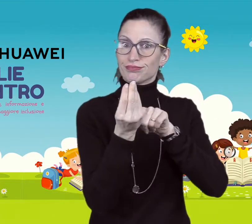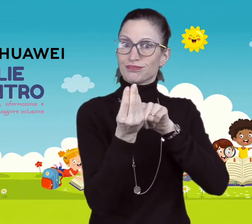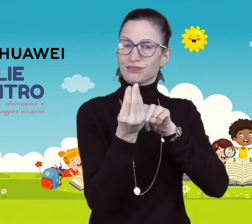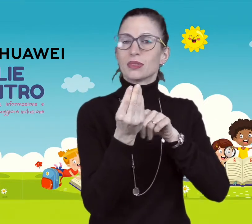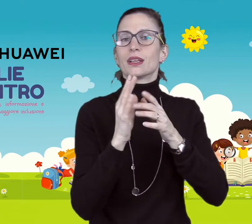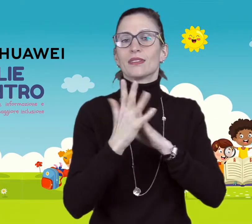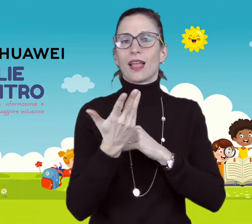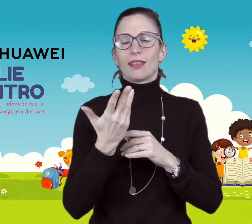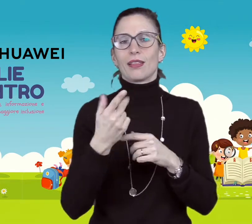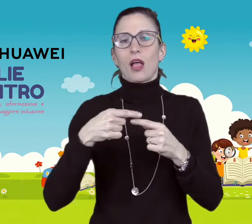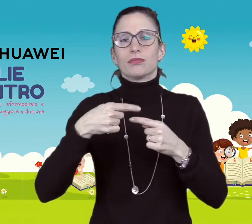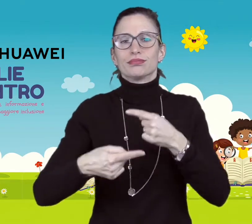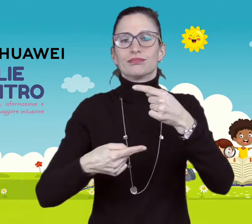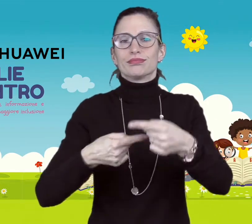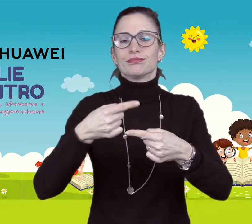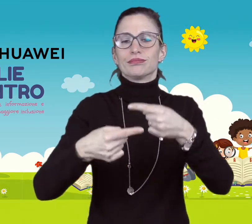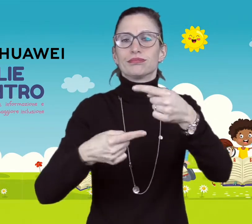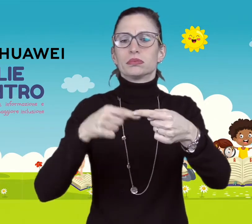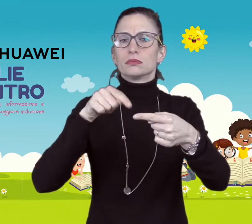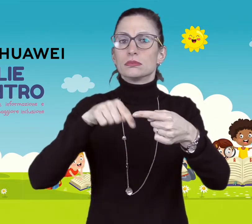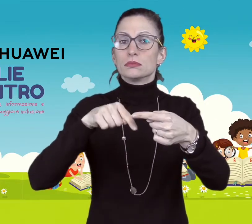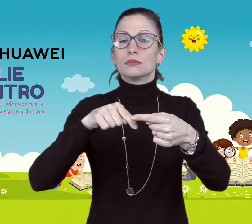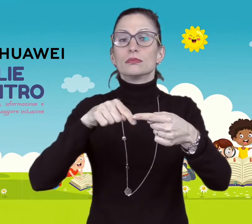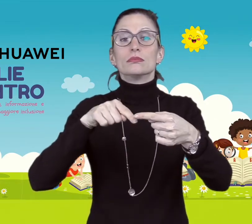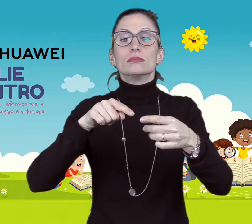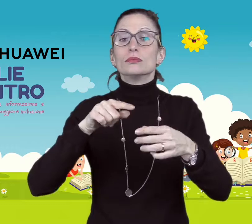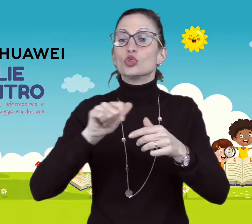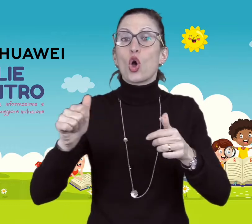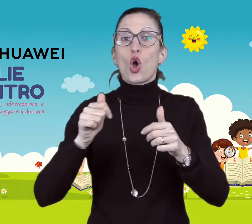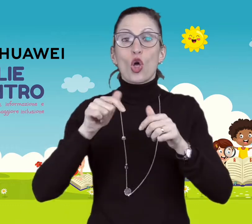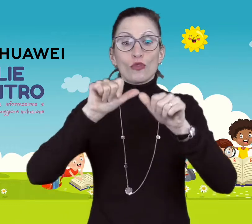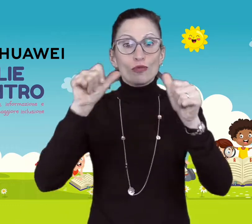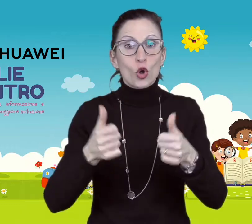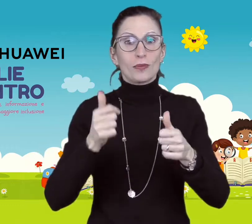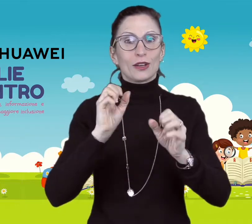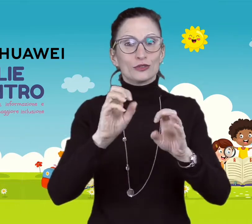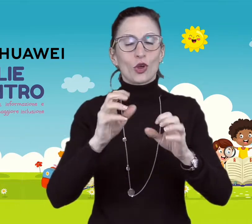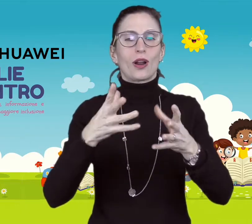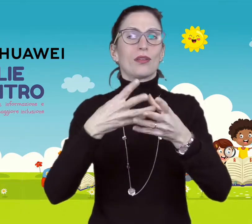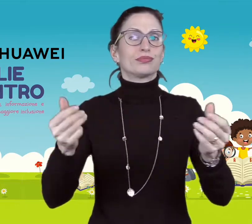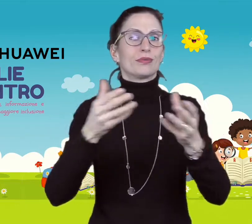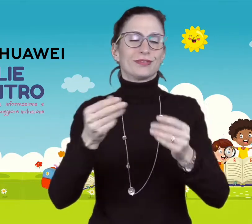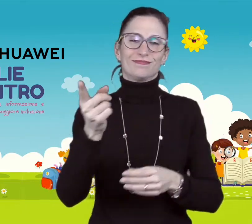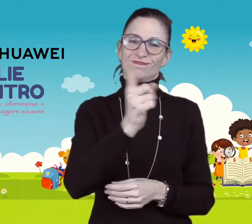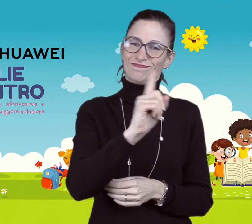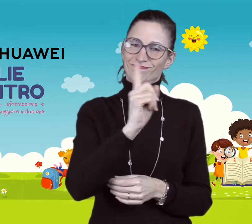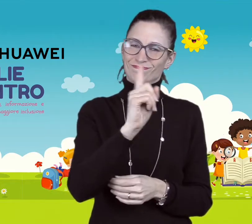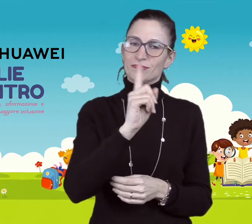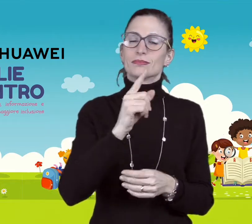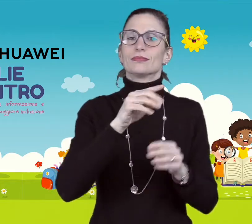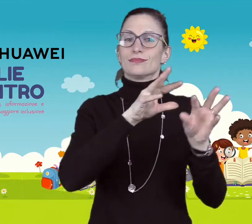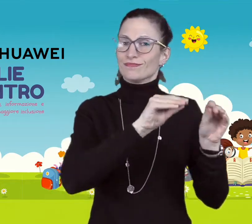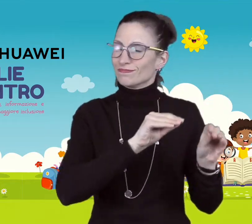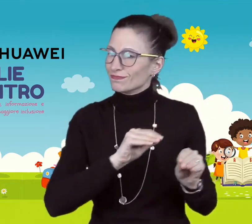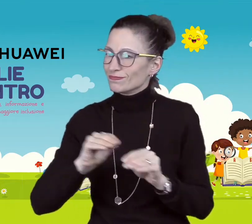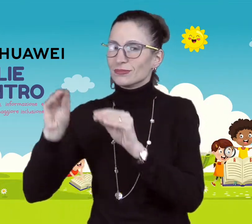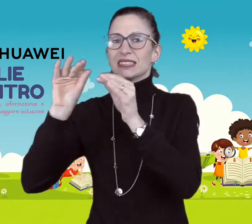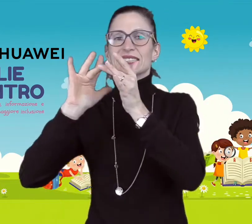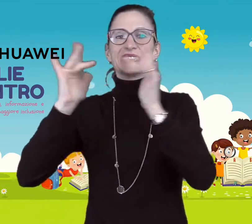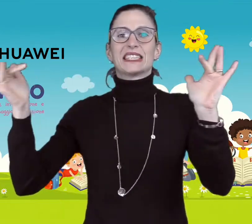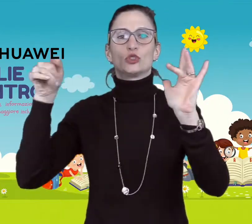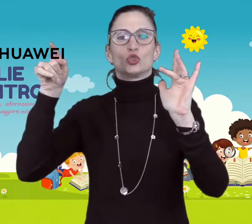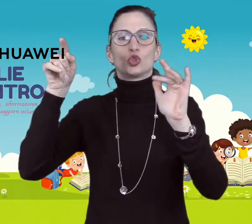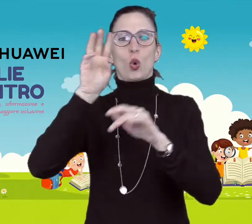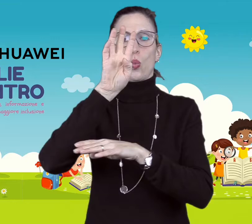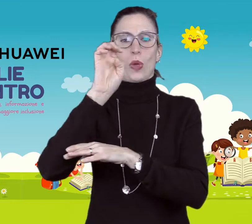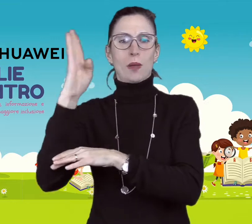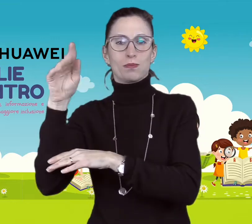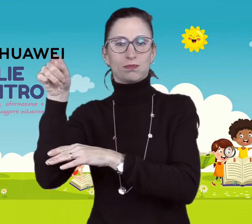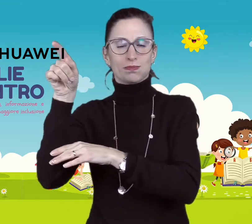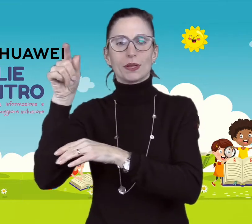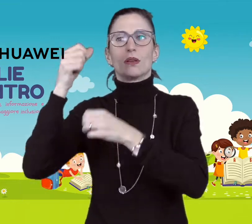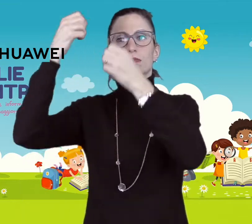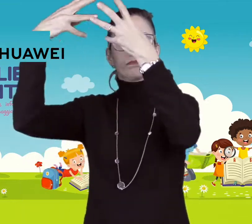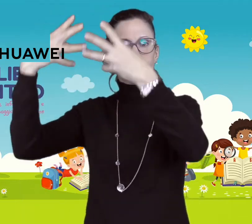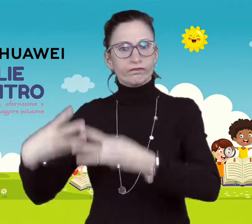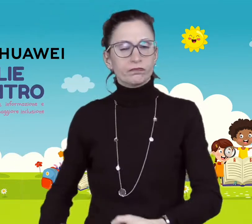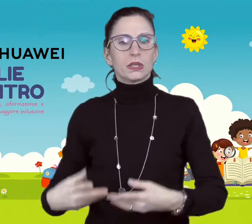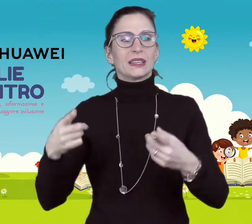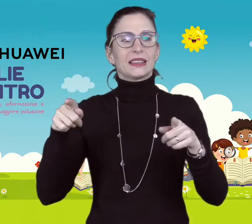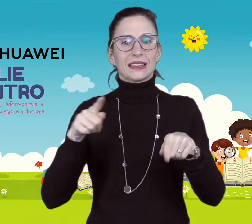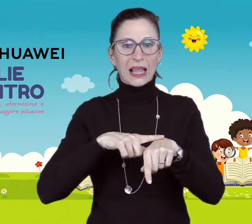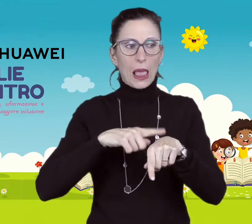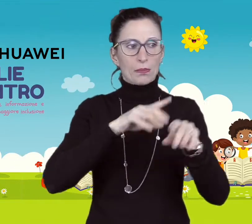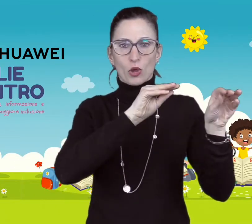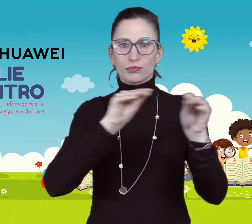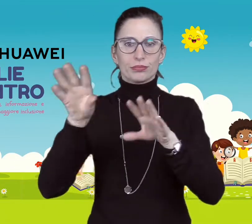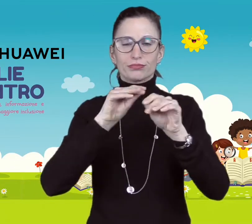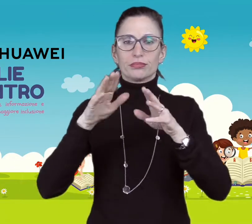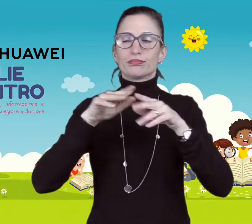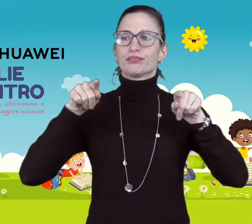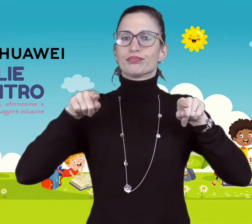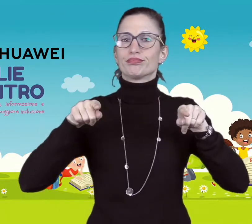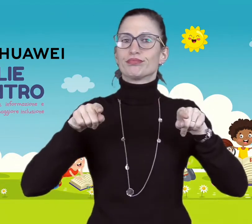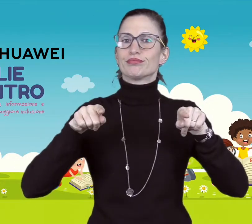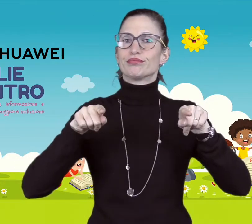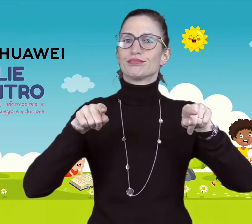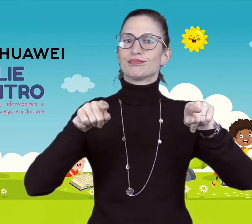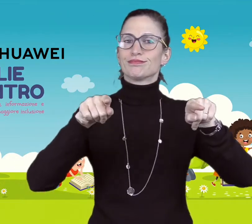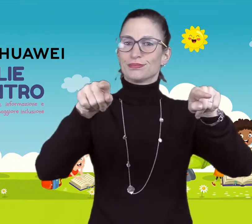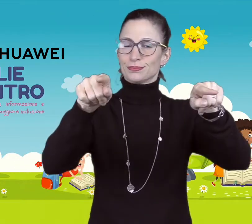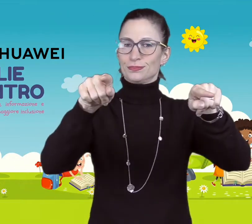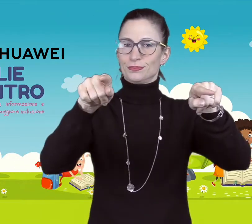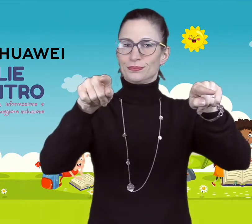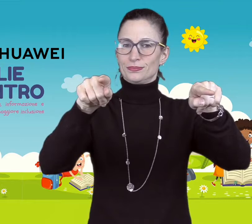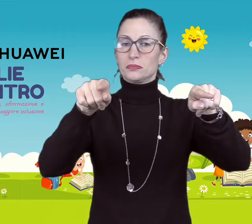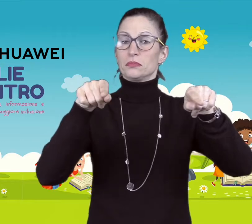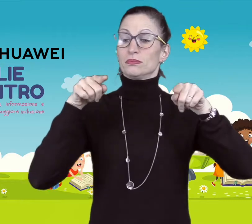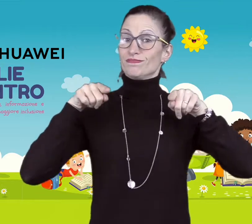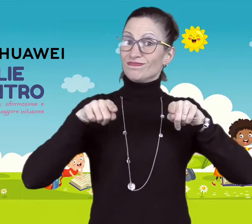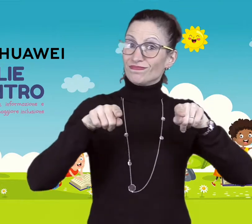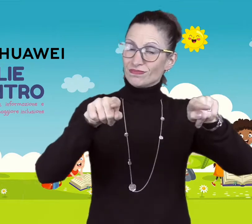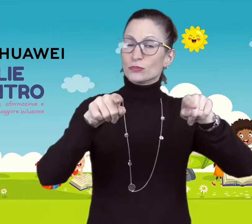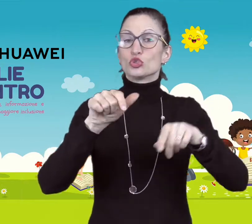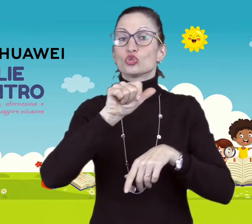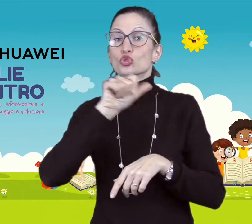non solo tramite formazioni ma allo stesso tempo anche sul sito web